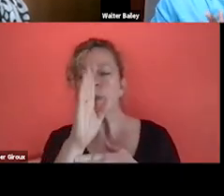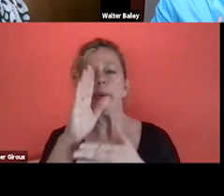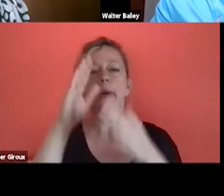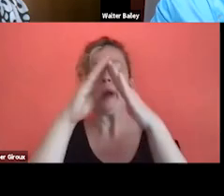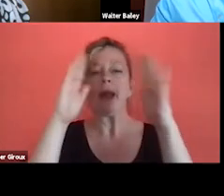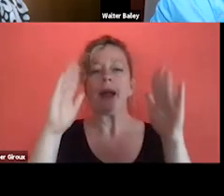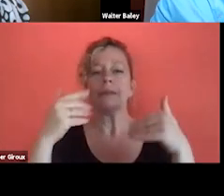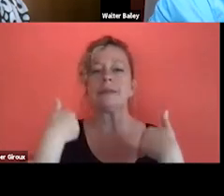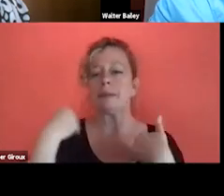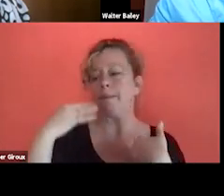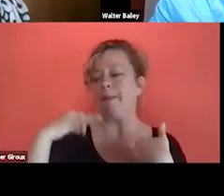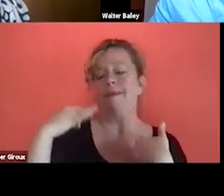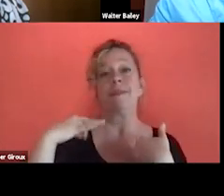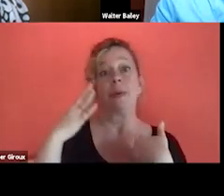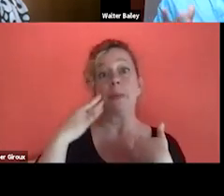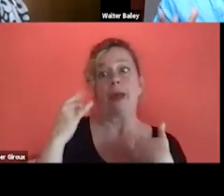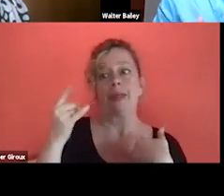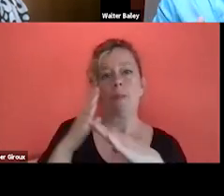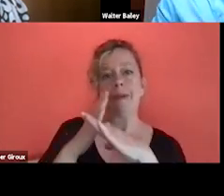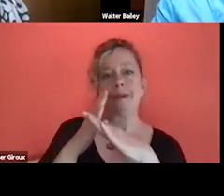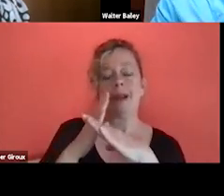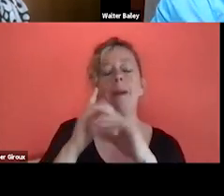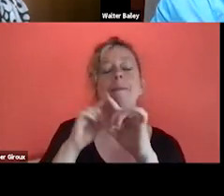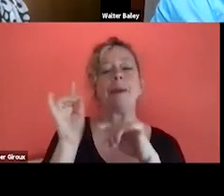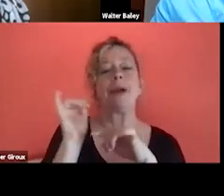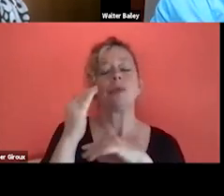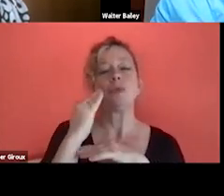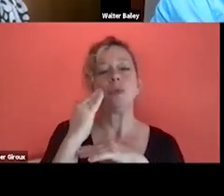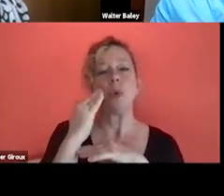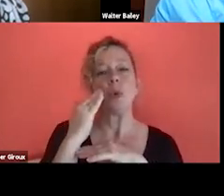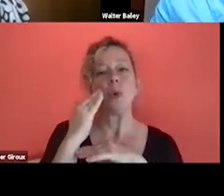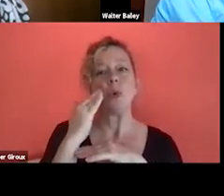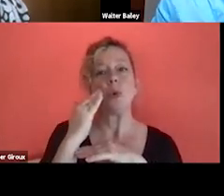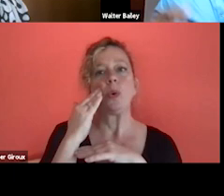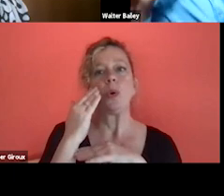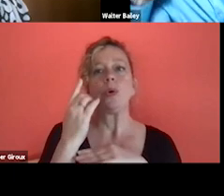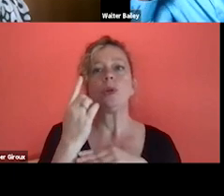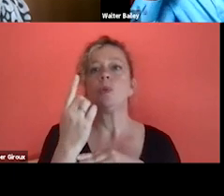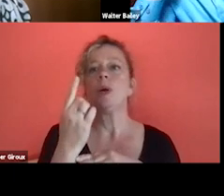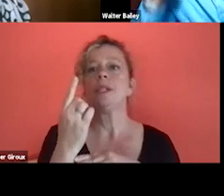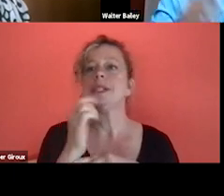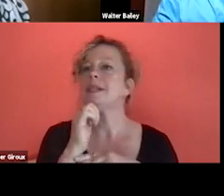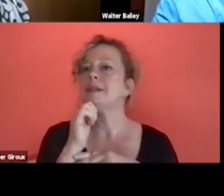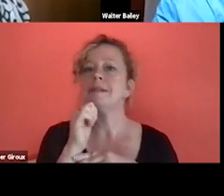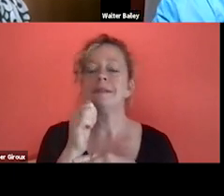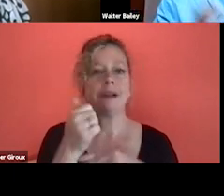tenían el beneficio porque estaban protegidos. Pero también sabemos que los que no tenían una vivienda limpia y sobria